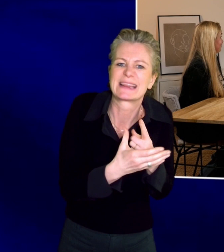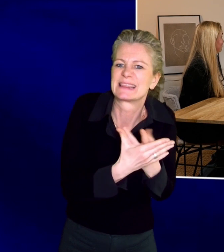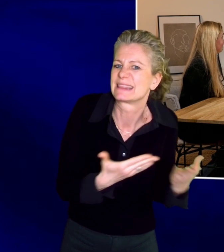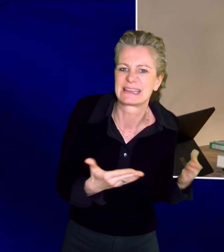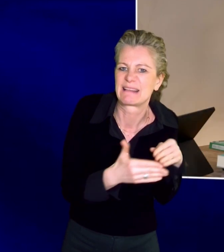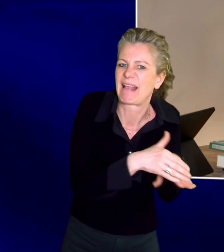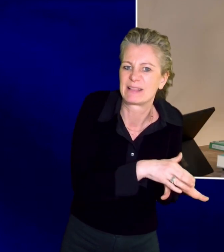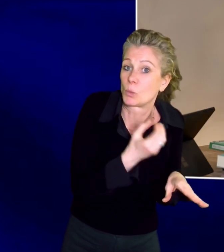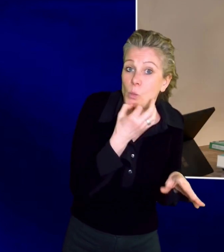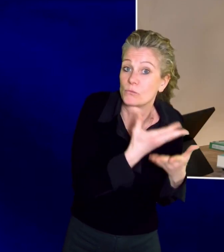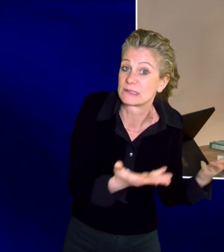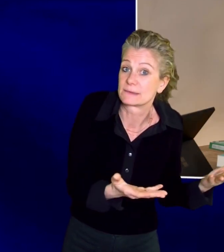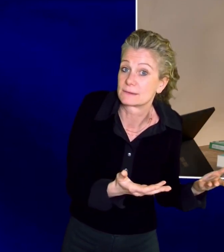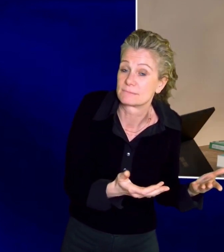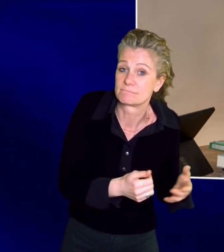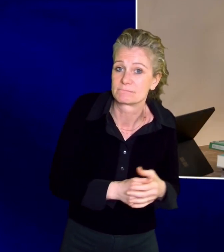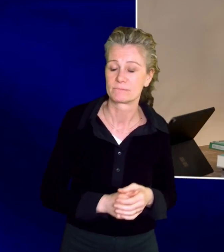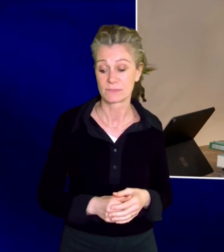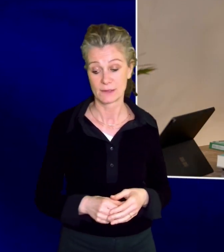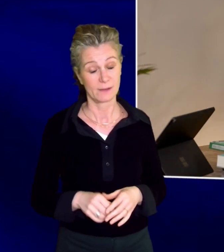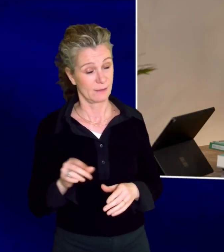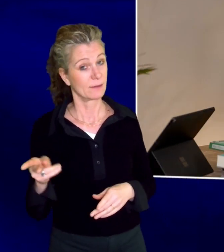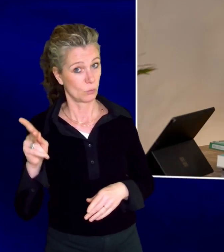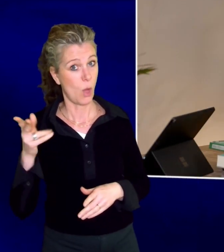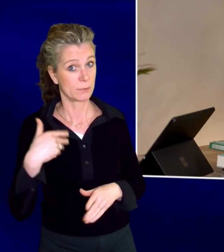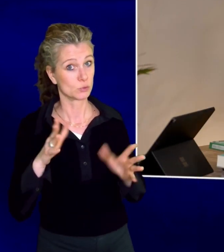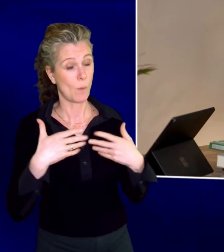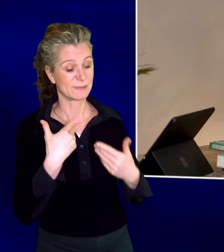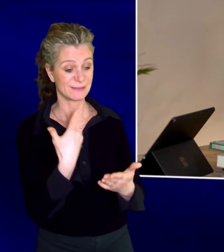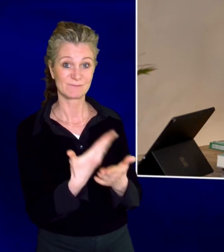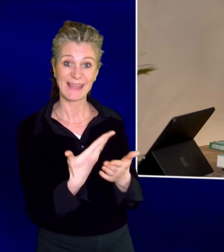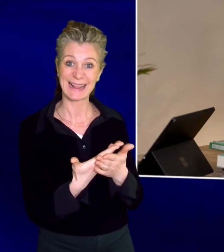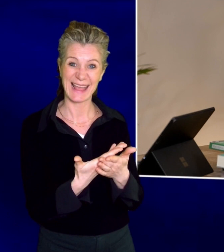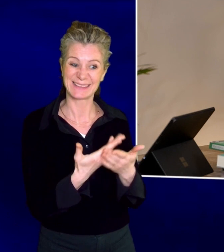Sommige mensen duwen ook die werkelijkheid van zich af, hè? Da's ook heel begrijpelijk.